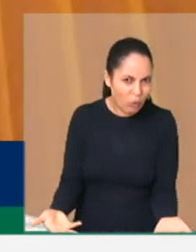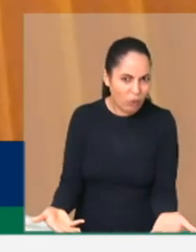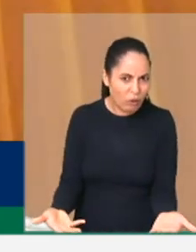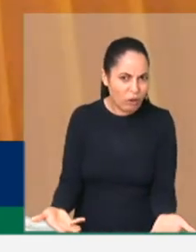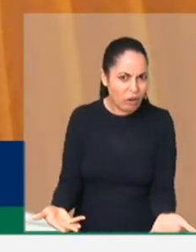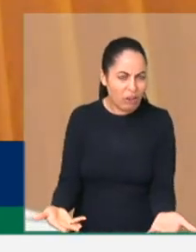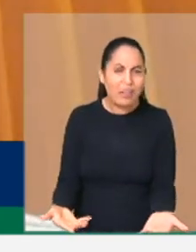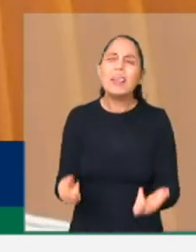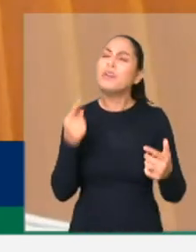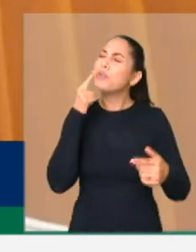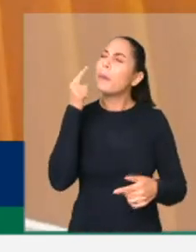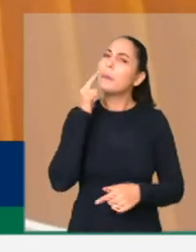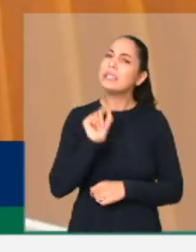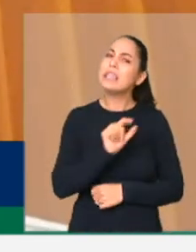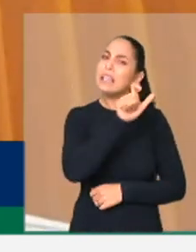ISENTAR ESSAS DÍ VIDAS. -- [PRESIDENTE]: